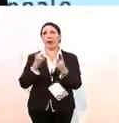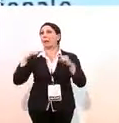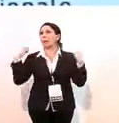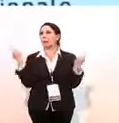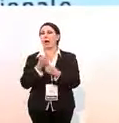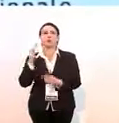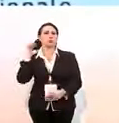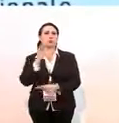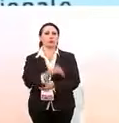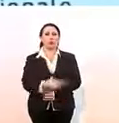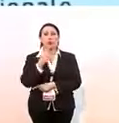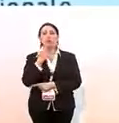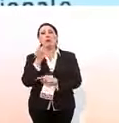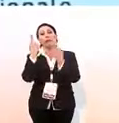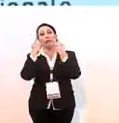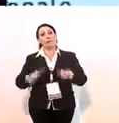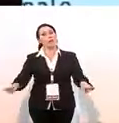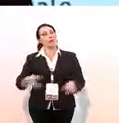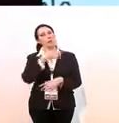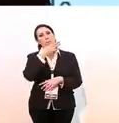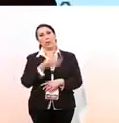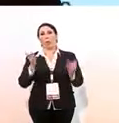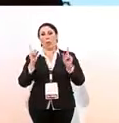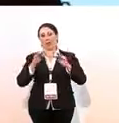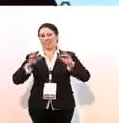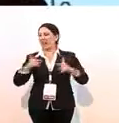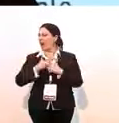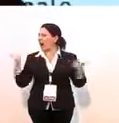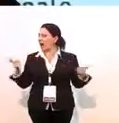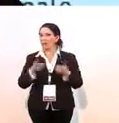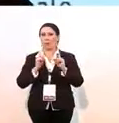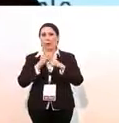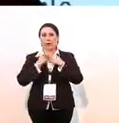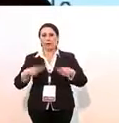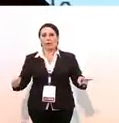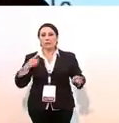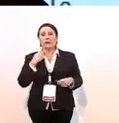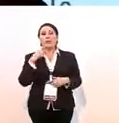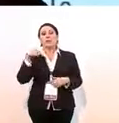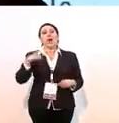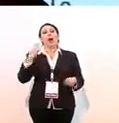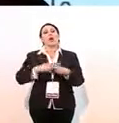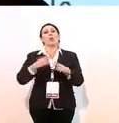c’è una bella differenza tra noi e gli altri. A Roma sono 500 giorni che governa